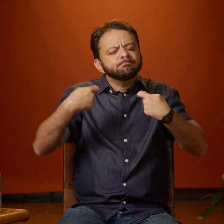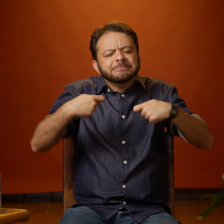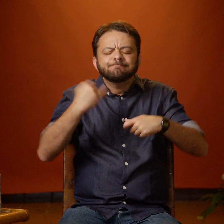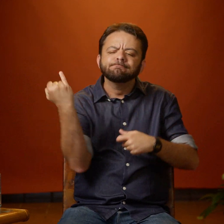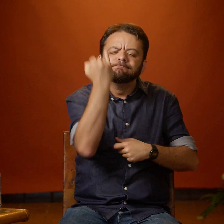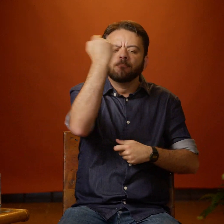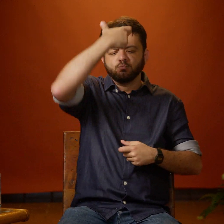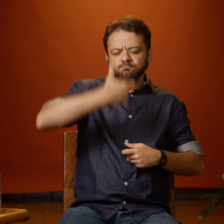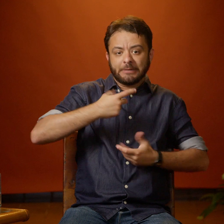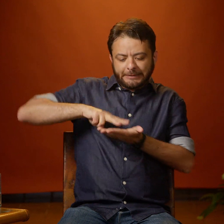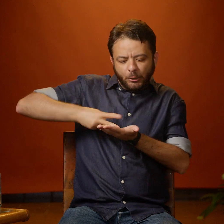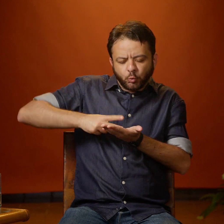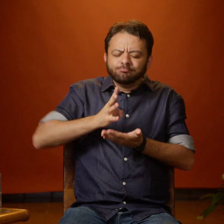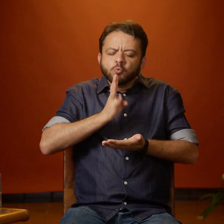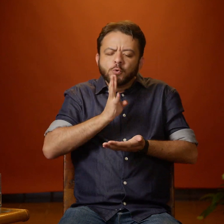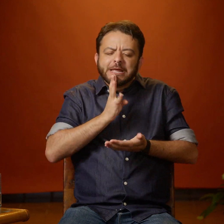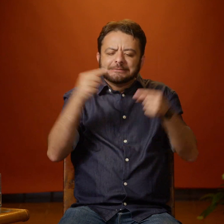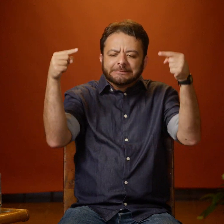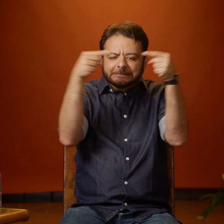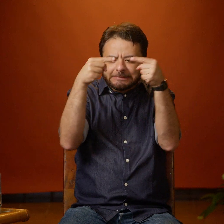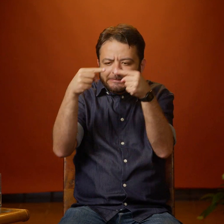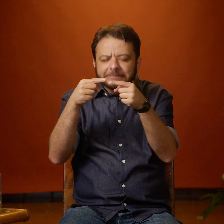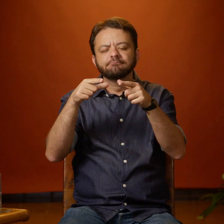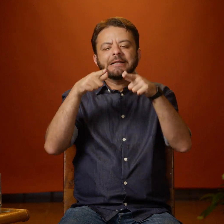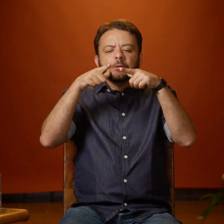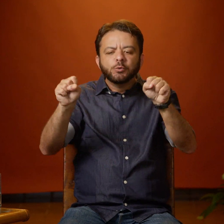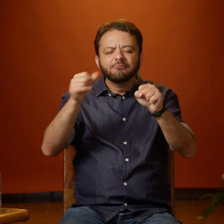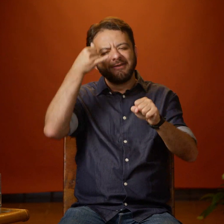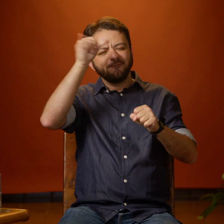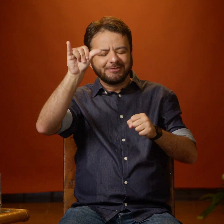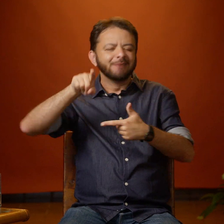Toda a tradução tem que estar combinando com a ligação linguística para evitar o problema.